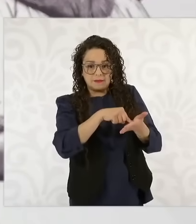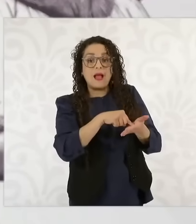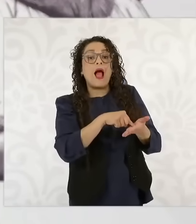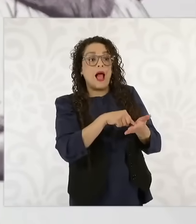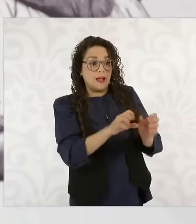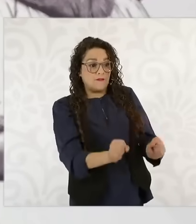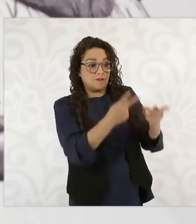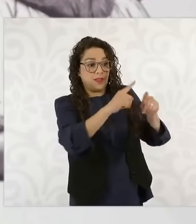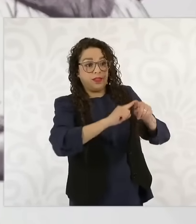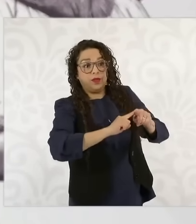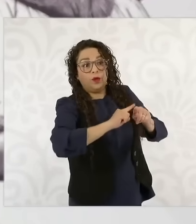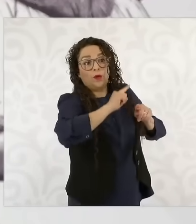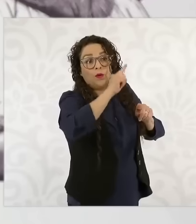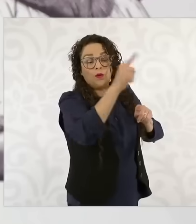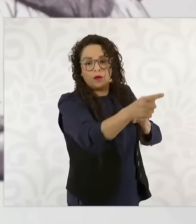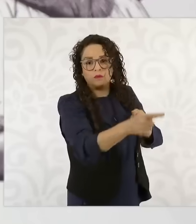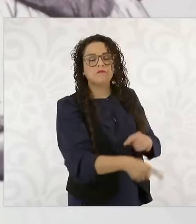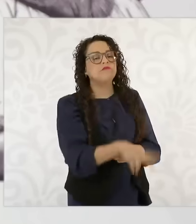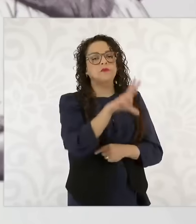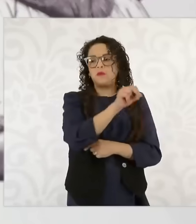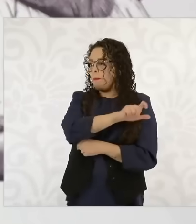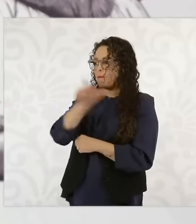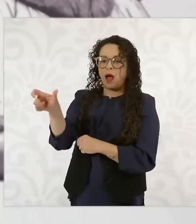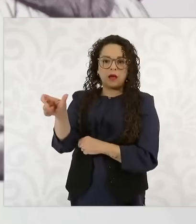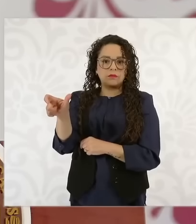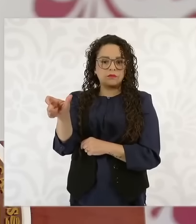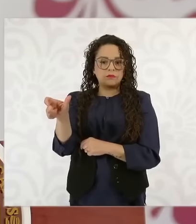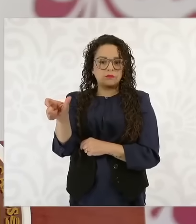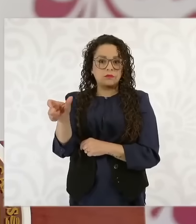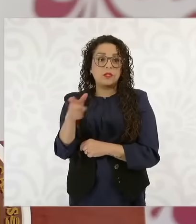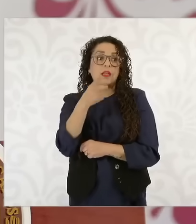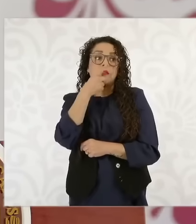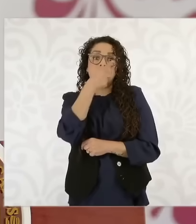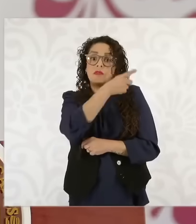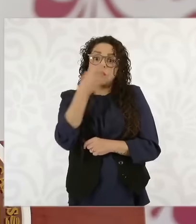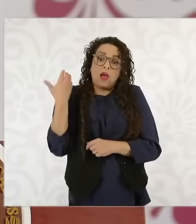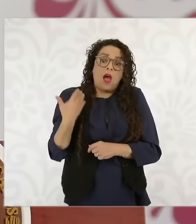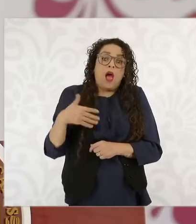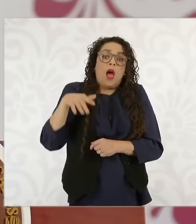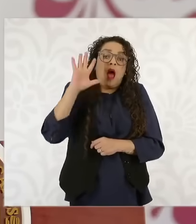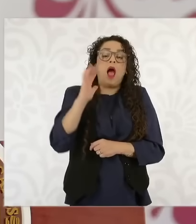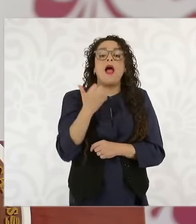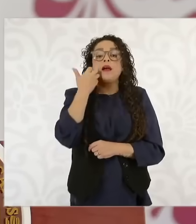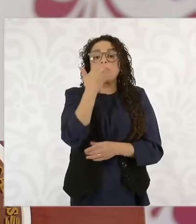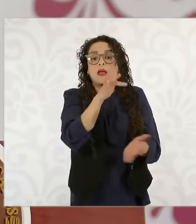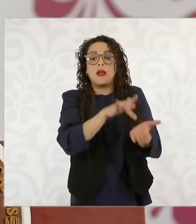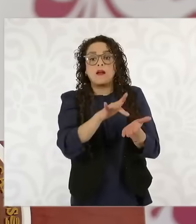supuestamente para apoyar a las energías renovables, pero en realidad incluso con